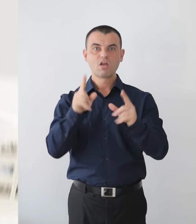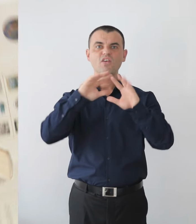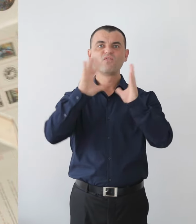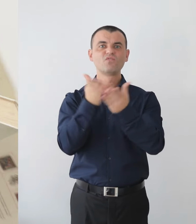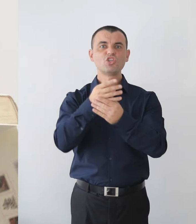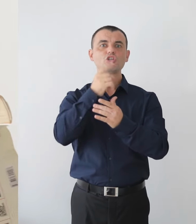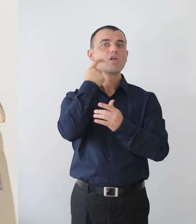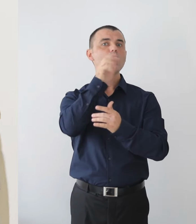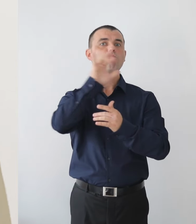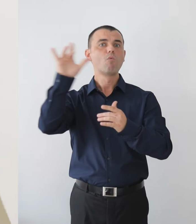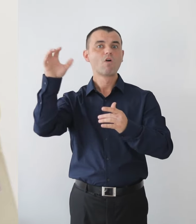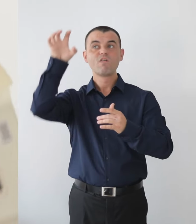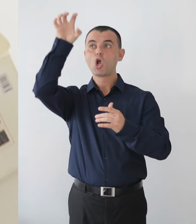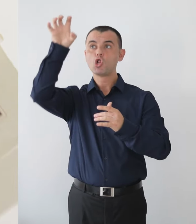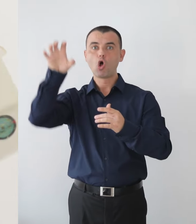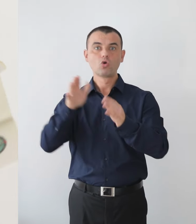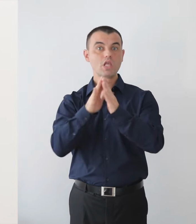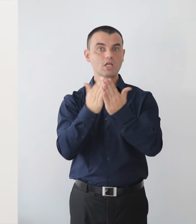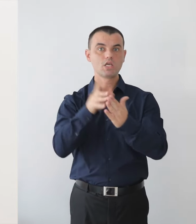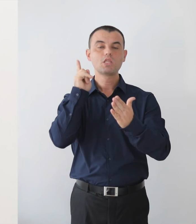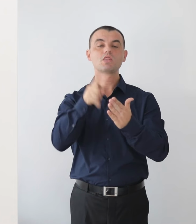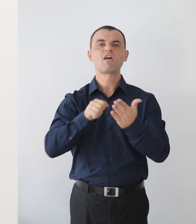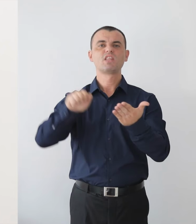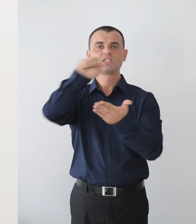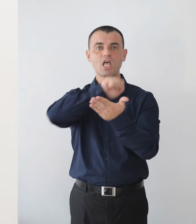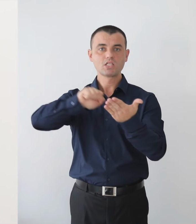буквите и логата върху книгата трябва да бъдат покрити по време на снимките